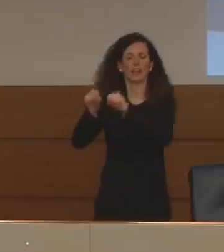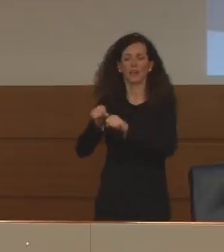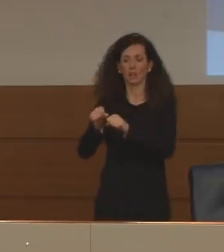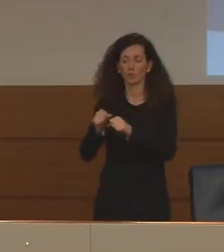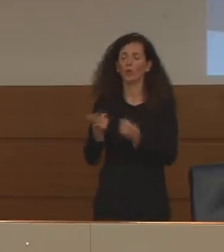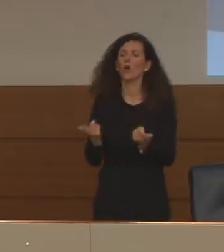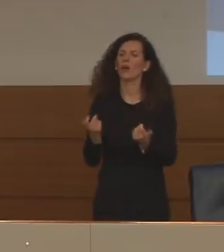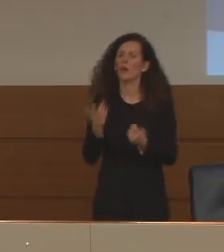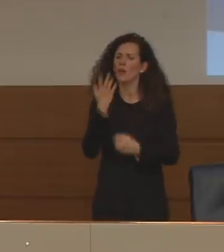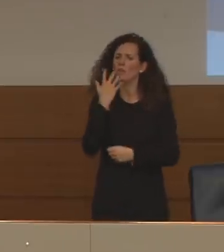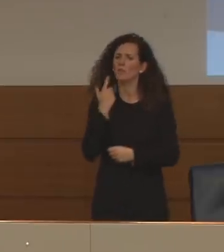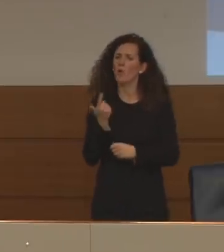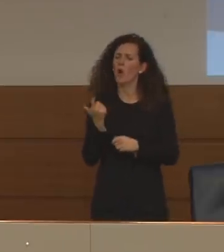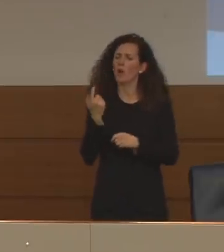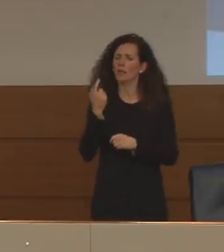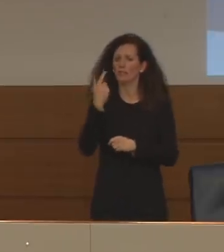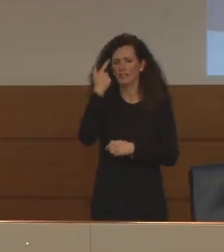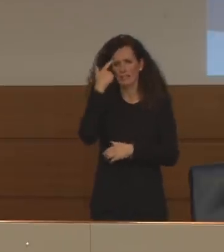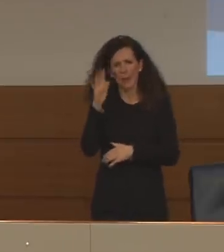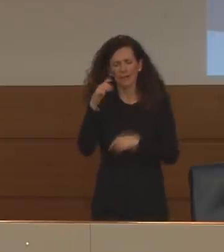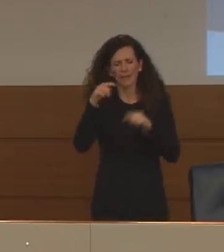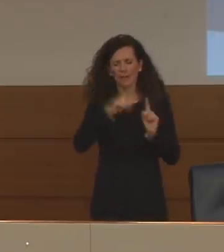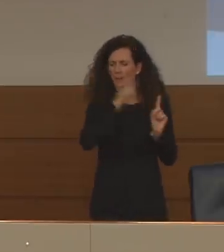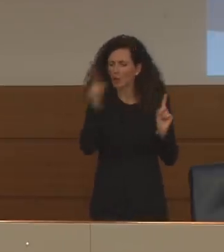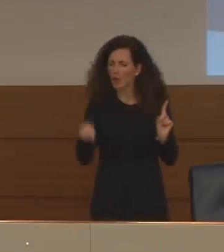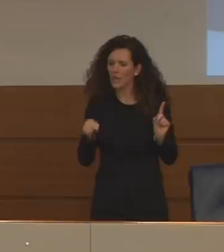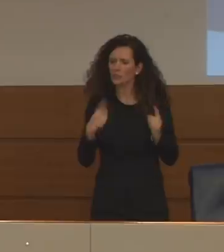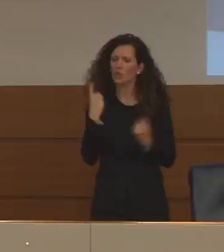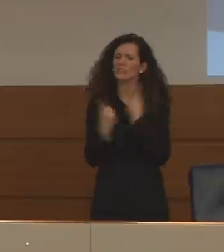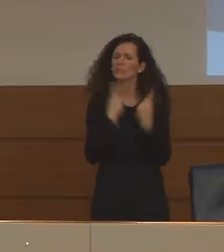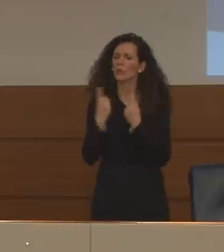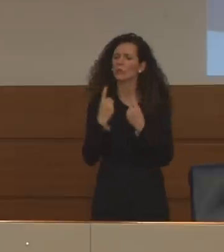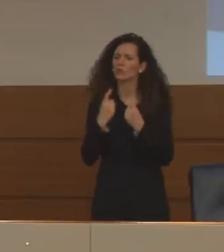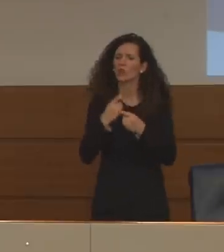le mascherine? Il decreto è in Gazzetta da 48 ore